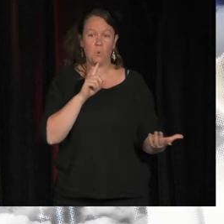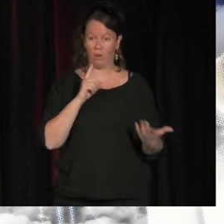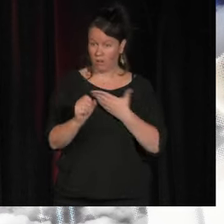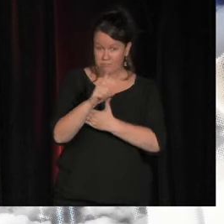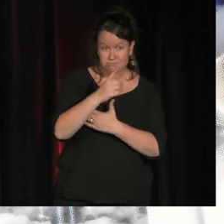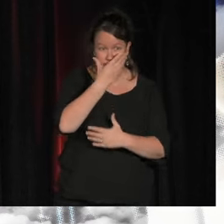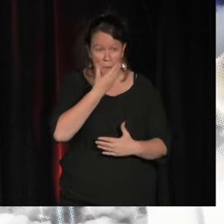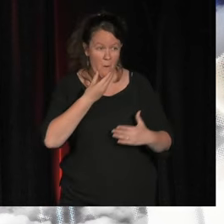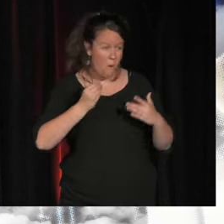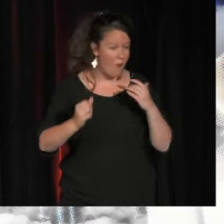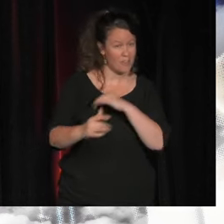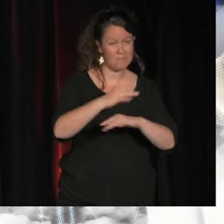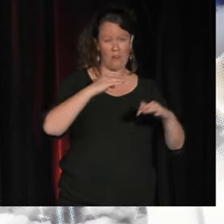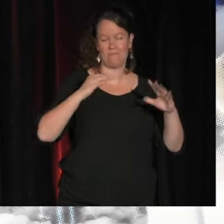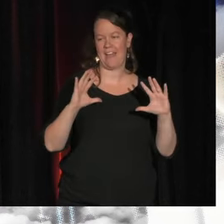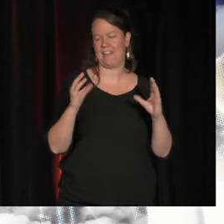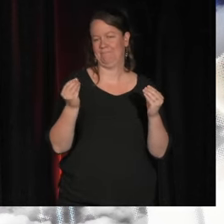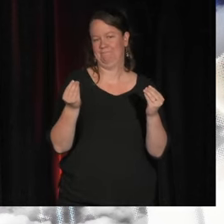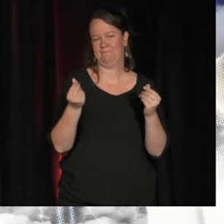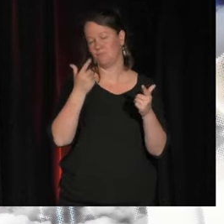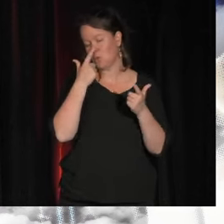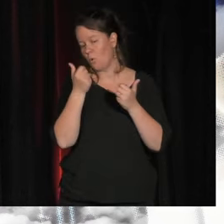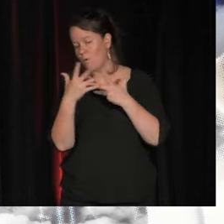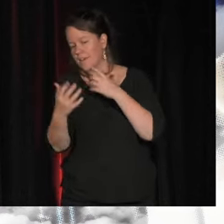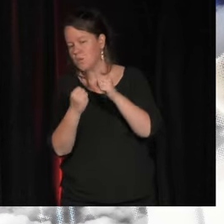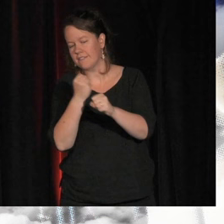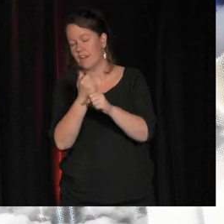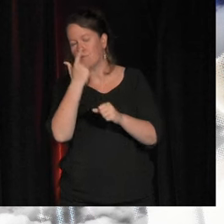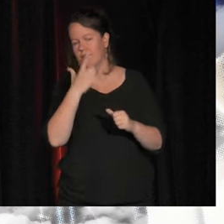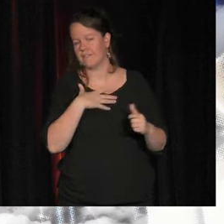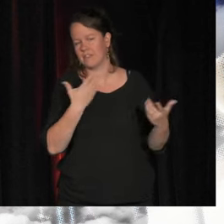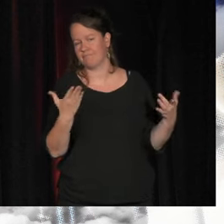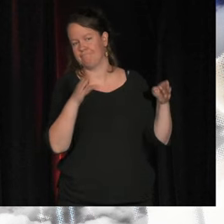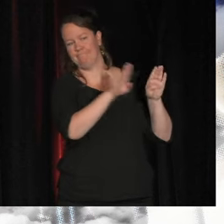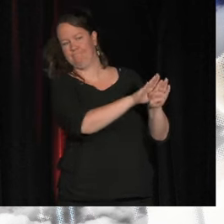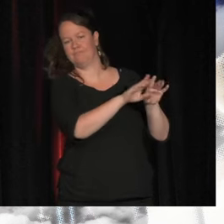mais là, on peut imaginer que d'ici quelques années, ça va connaître le même destin qu'Heroes of the storm ou des trucs comme ça.